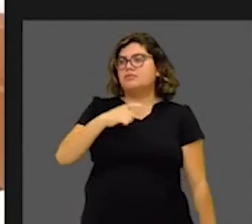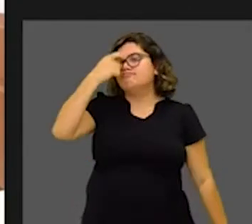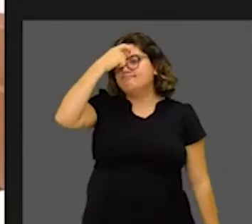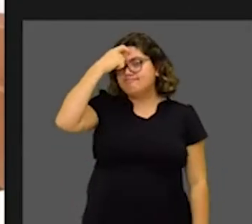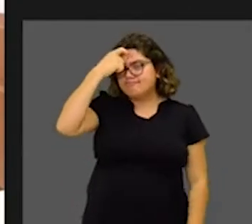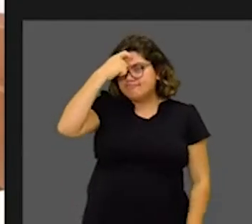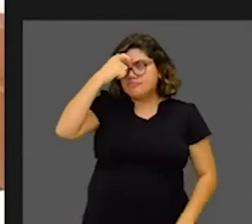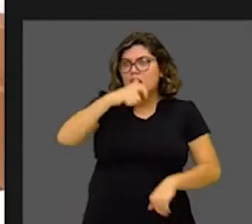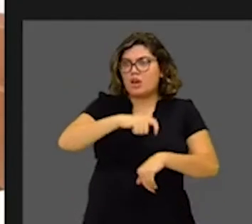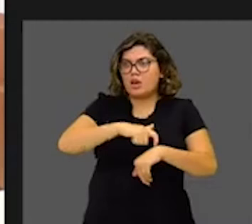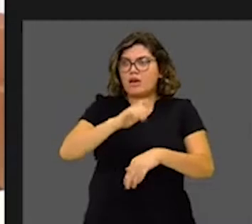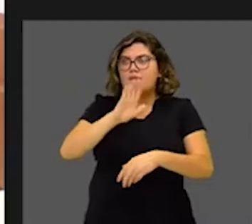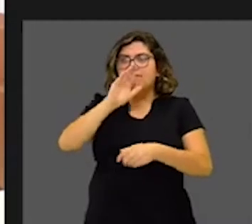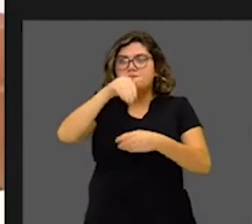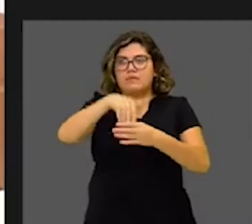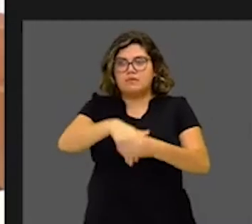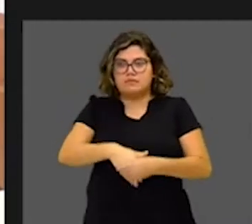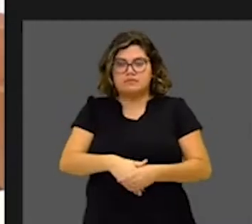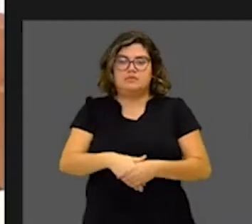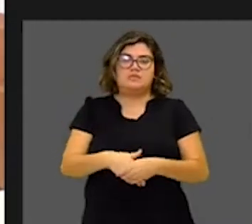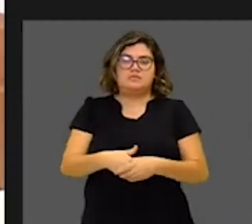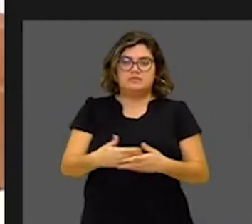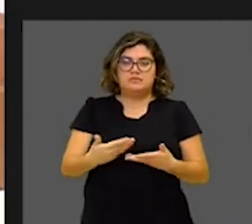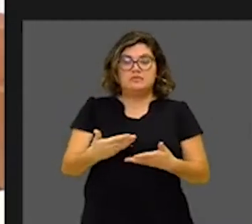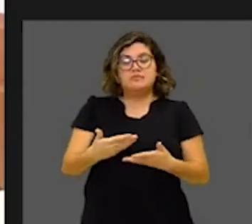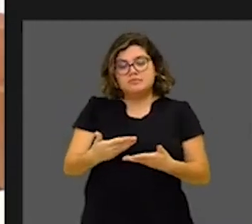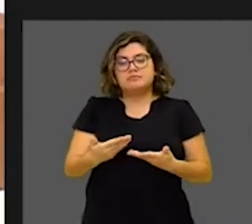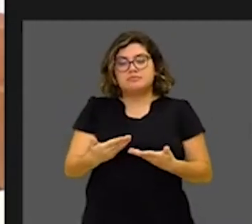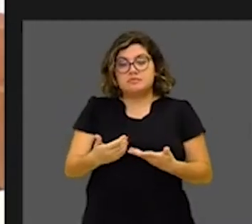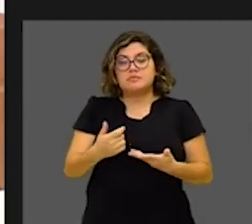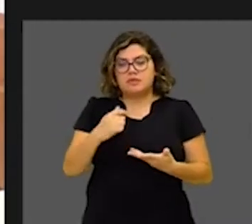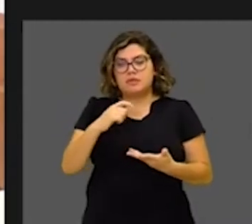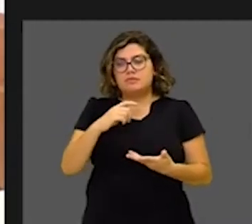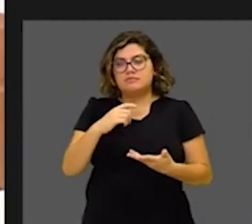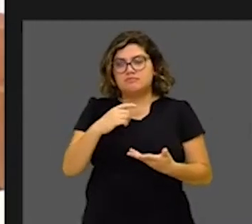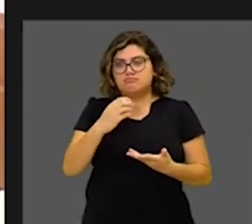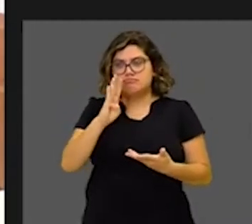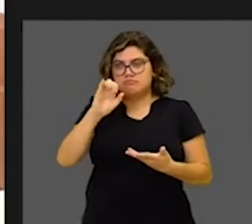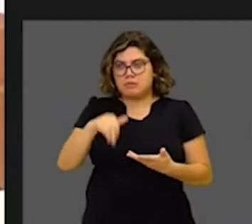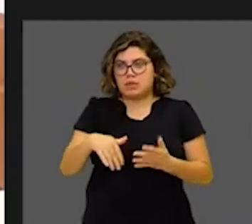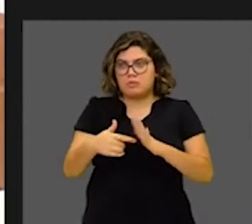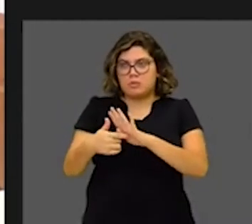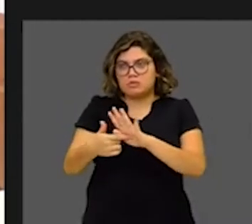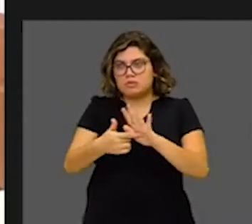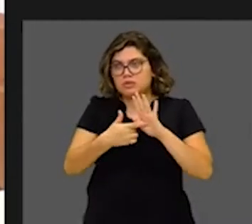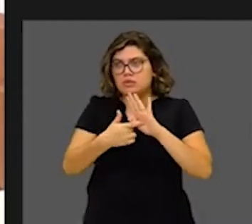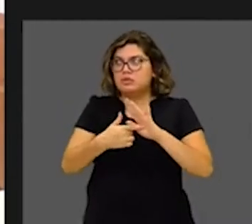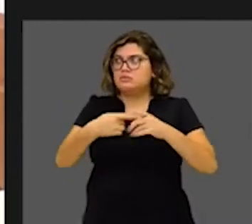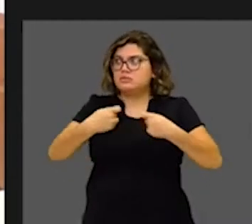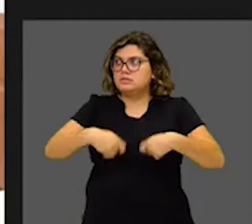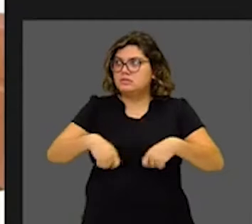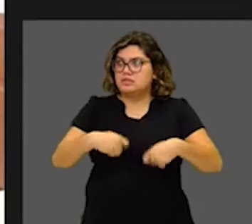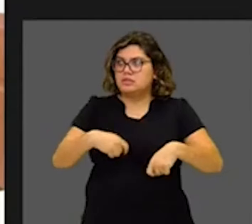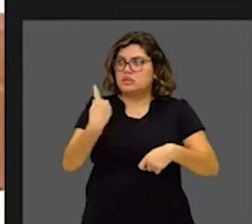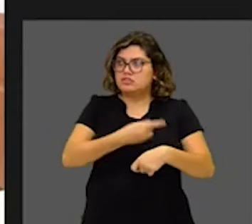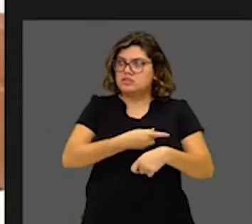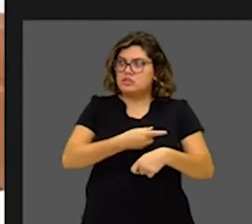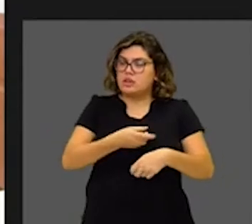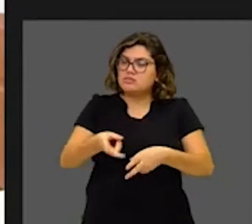ONU se carga de Mandato coletivo Ah não bem indica necessidade que a gente lance olhares novos para